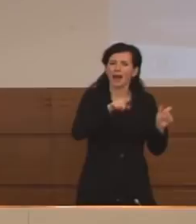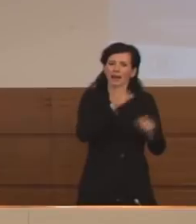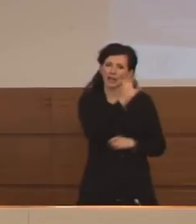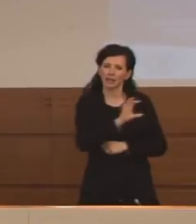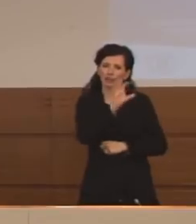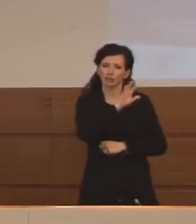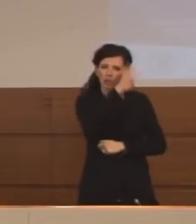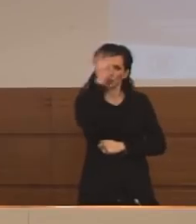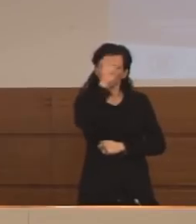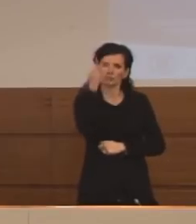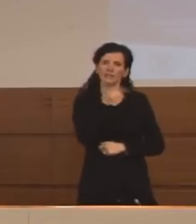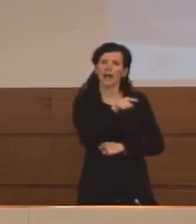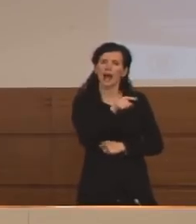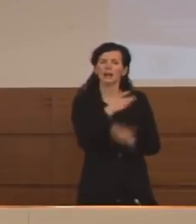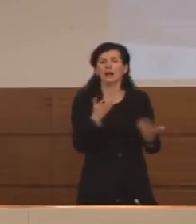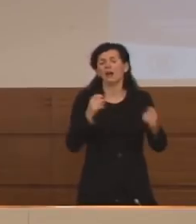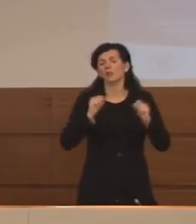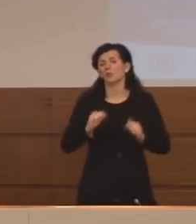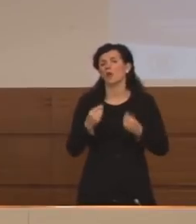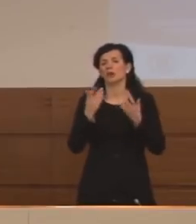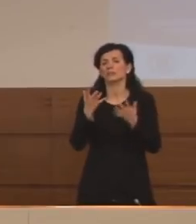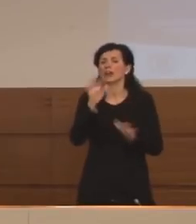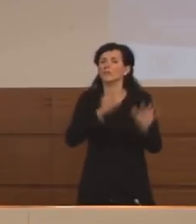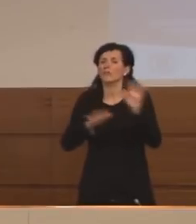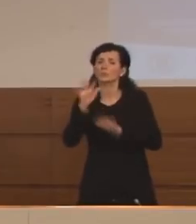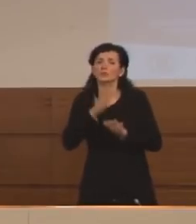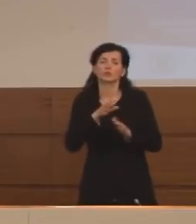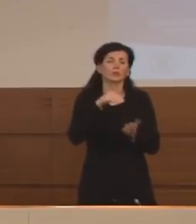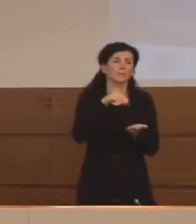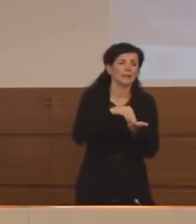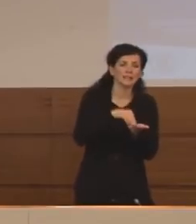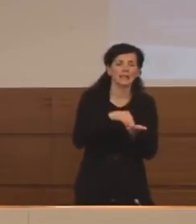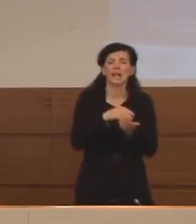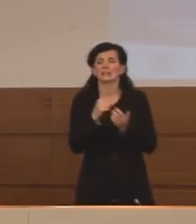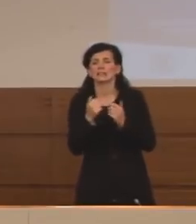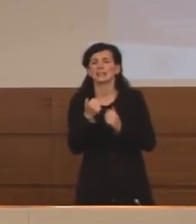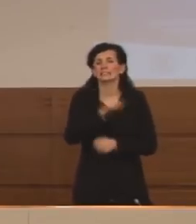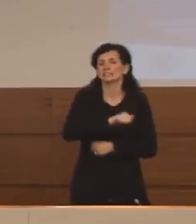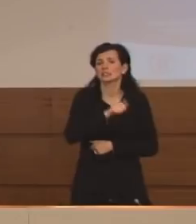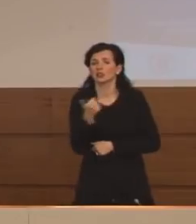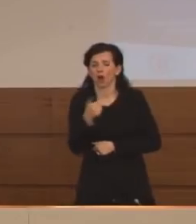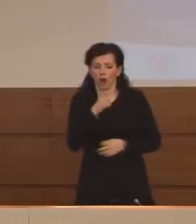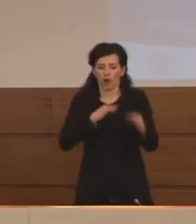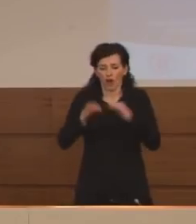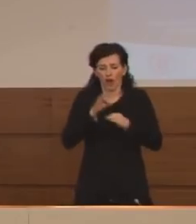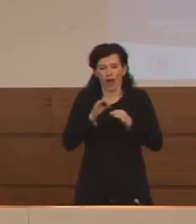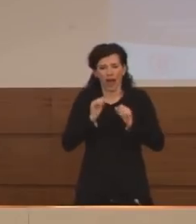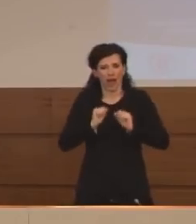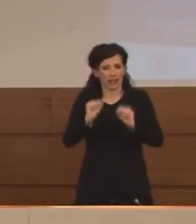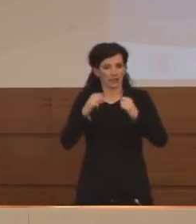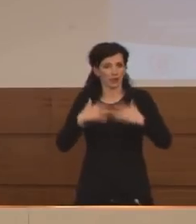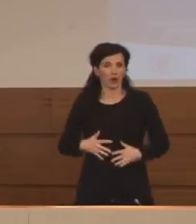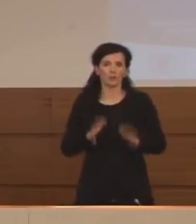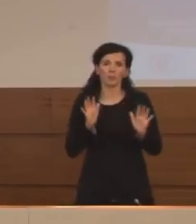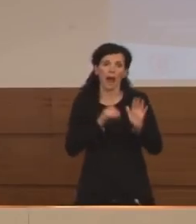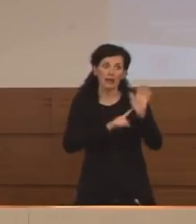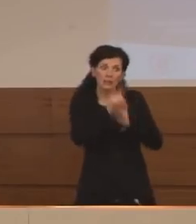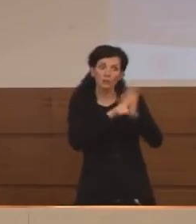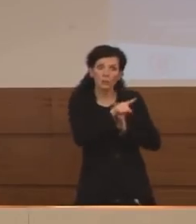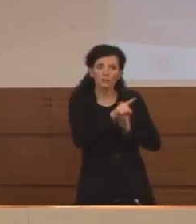Ci possono dare alcune indicazioni se sono presenti o no alcni anticorpi individualmente però i risultati vanno presi con una certa cautela.